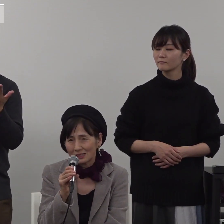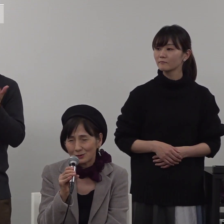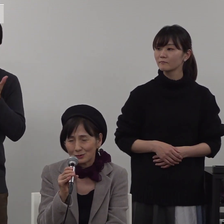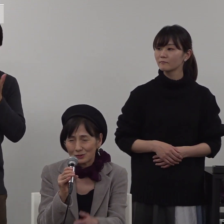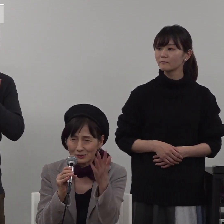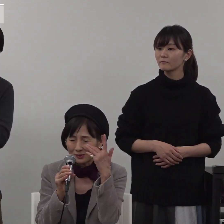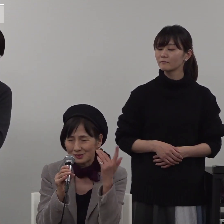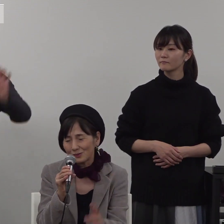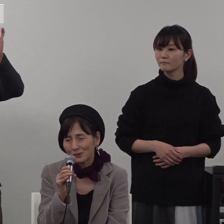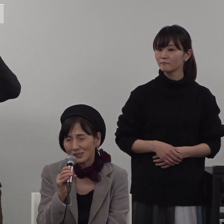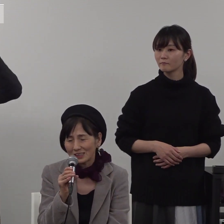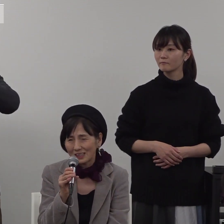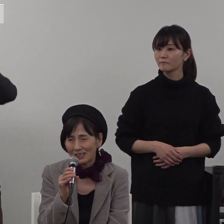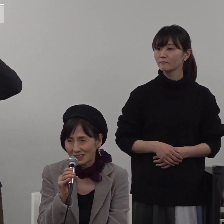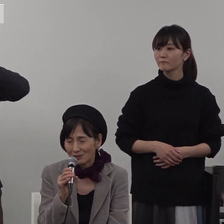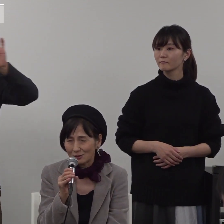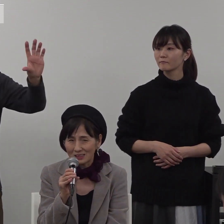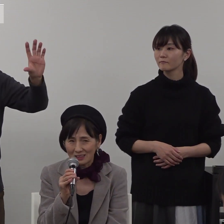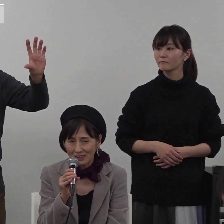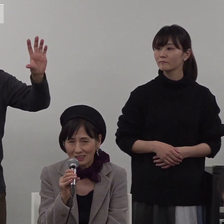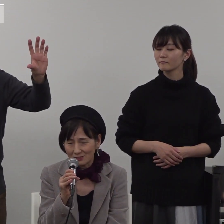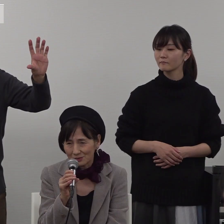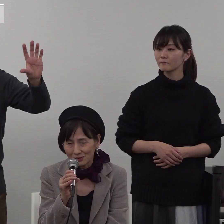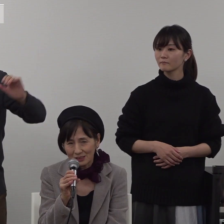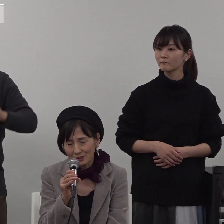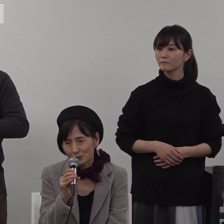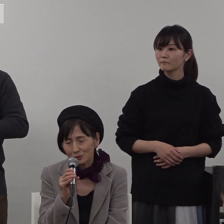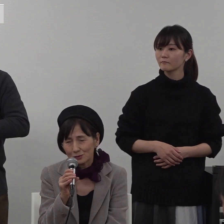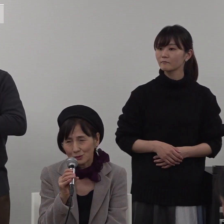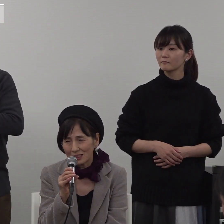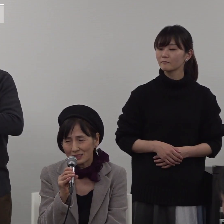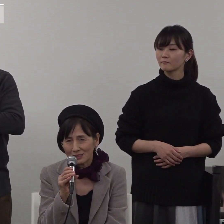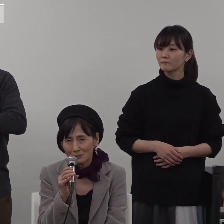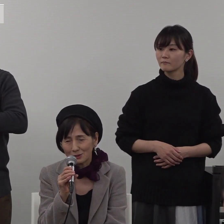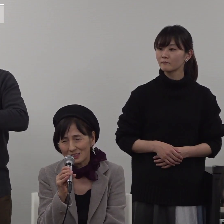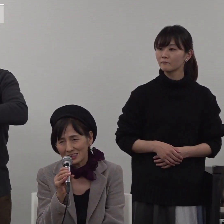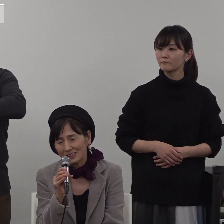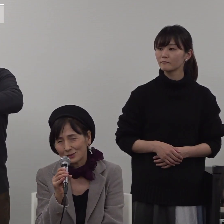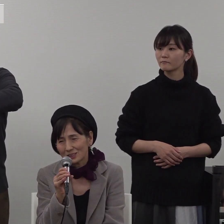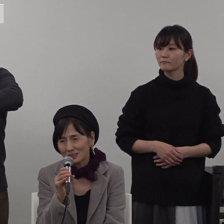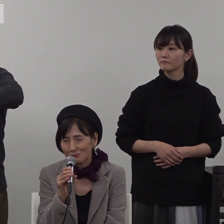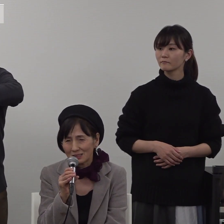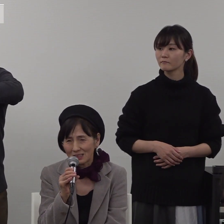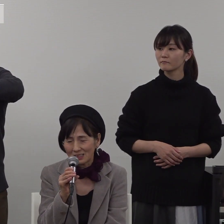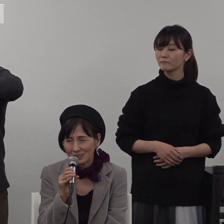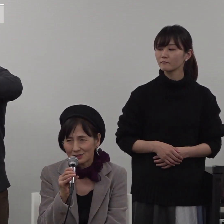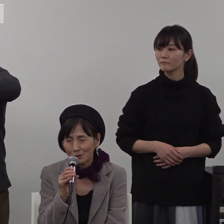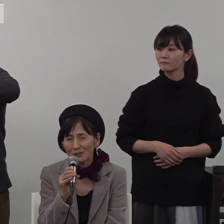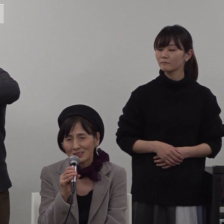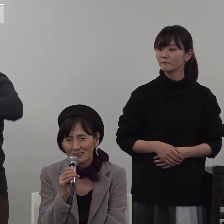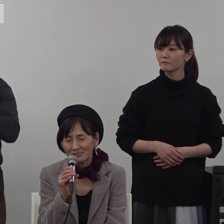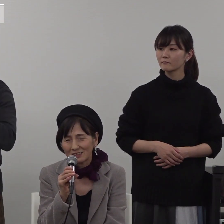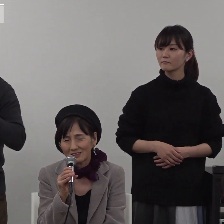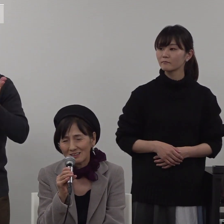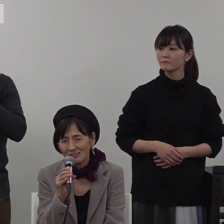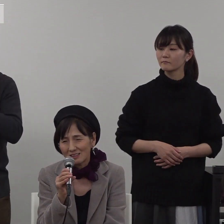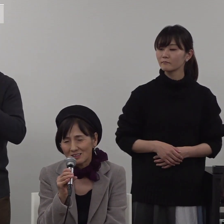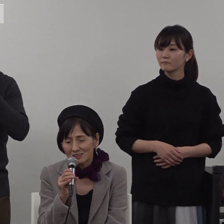ずっと朝起きてから夜に深い眠りに落ちるまで蠢いてるんですね